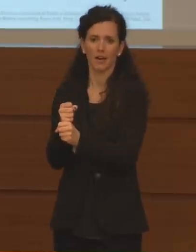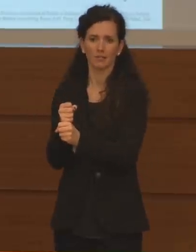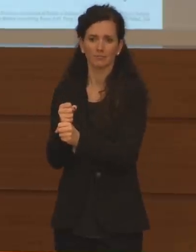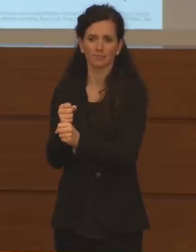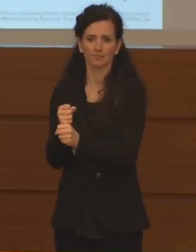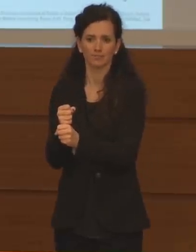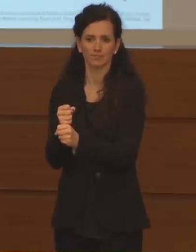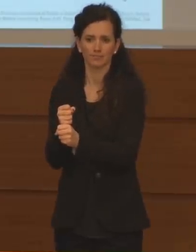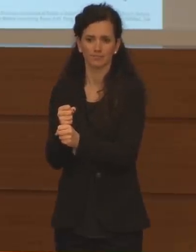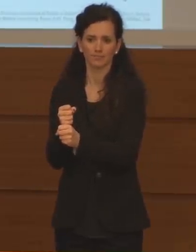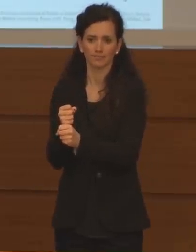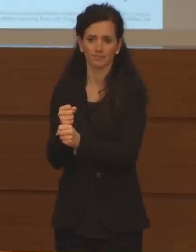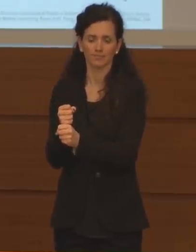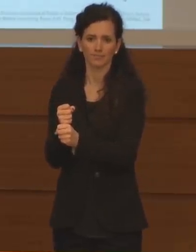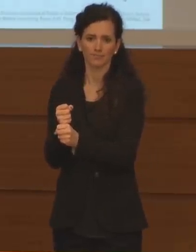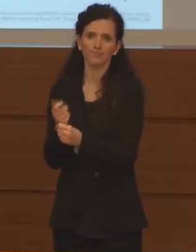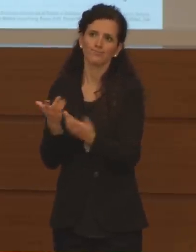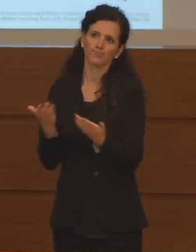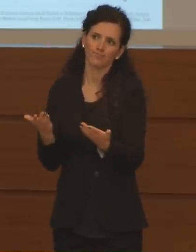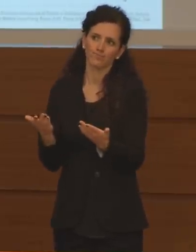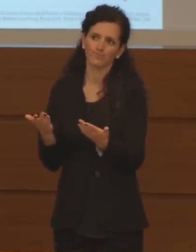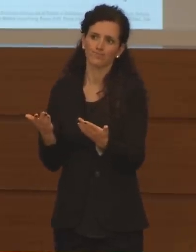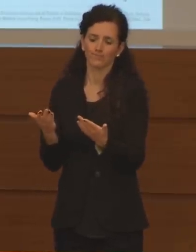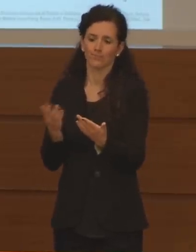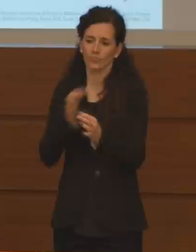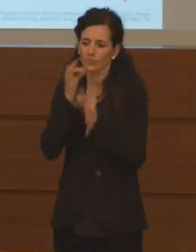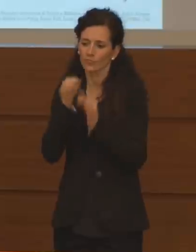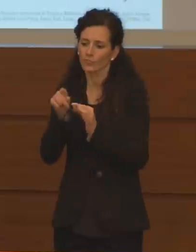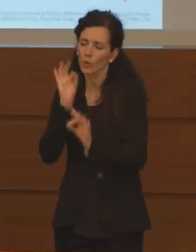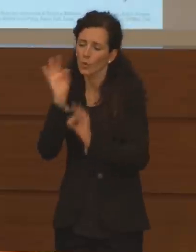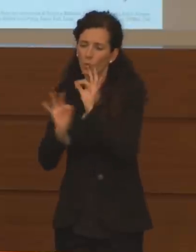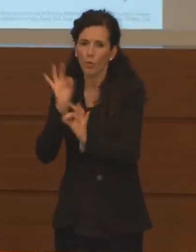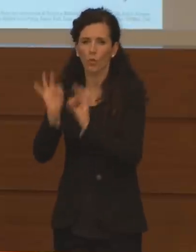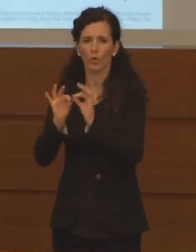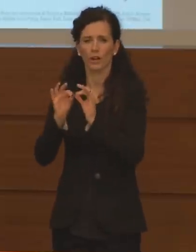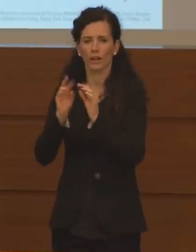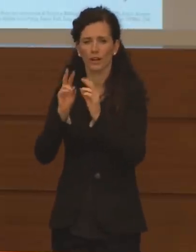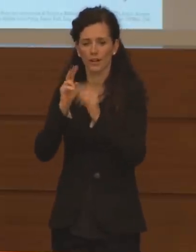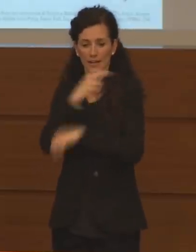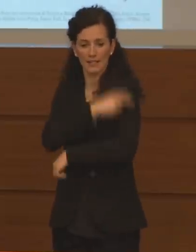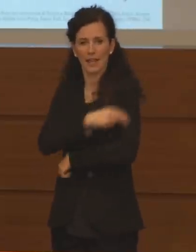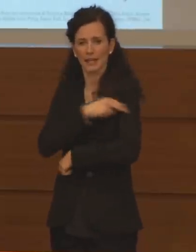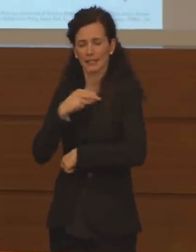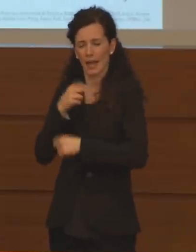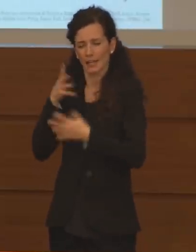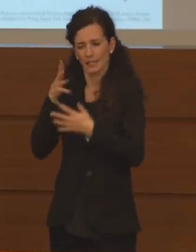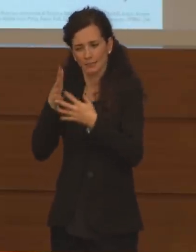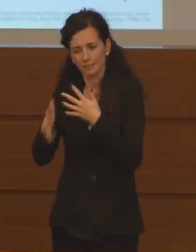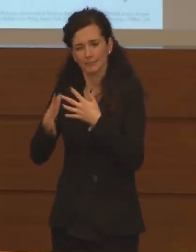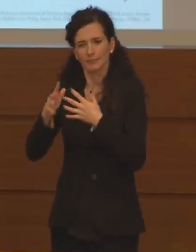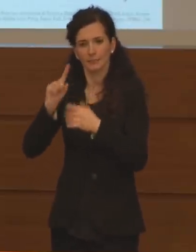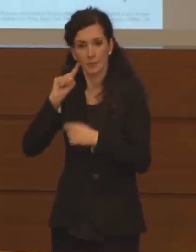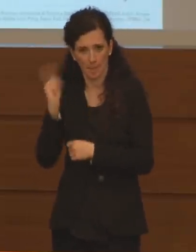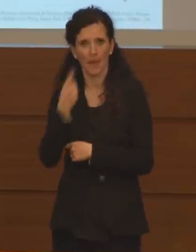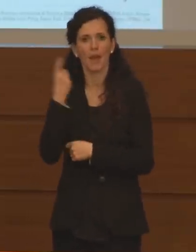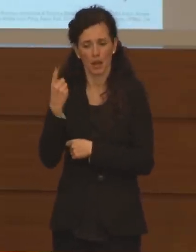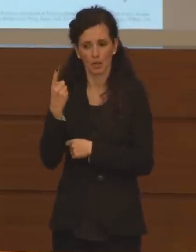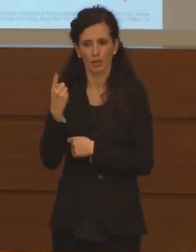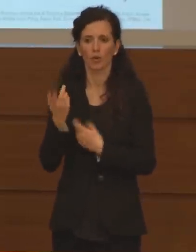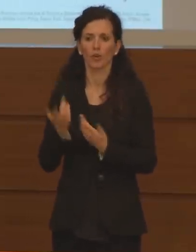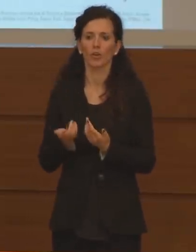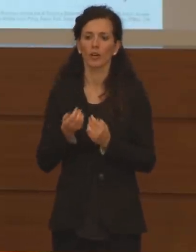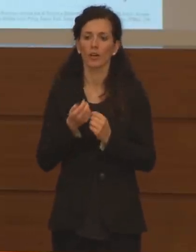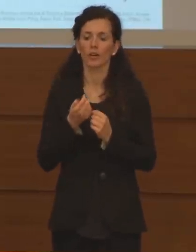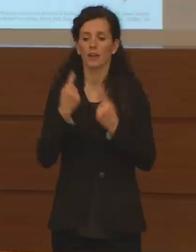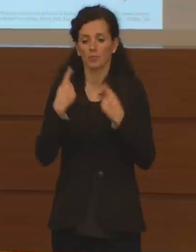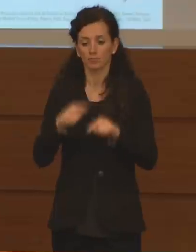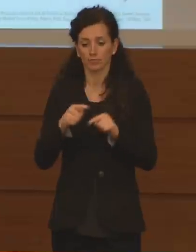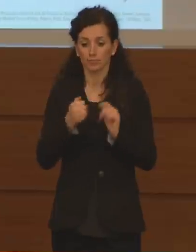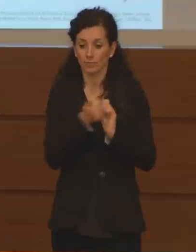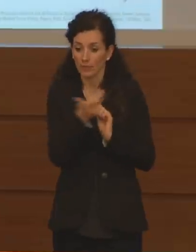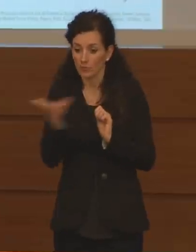di cure sanitarie più invasive. Quindi dati questi valori noi però dobbiamo